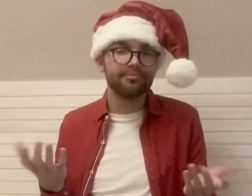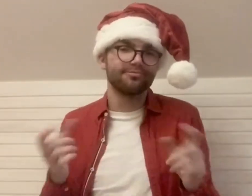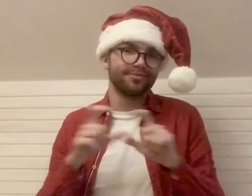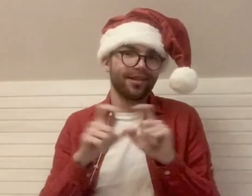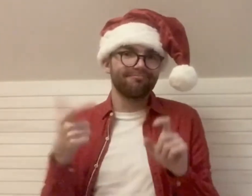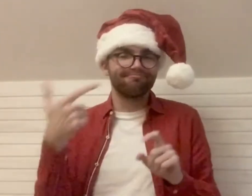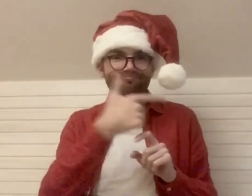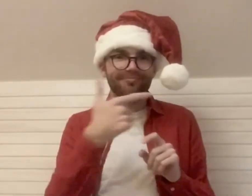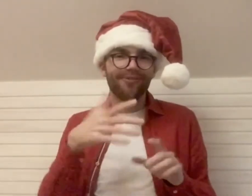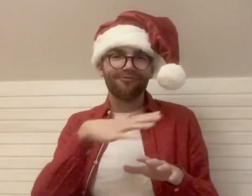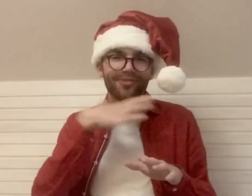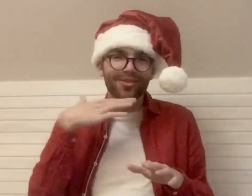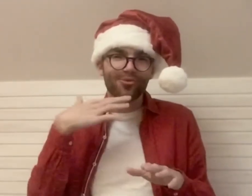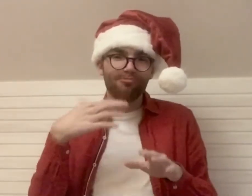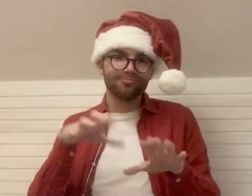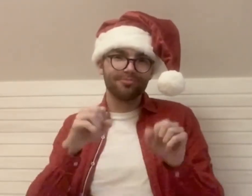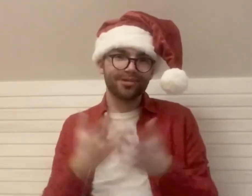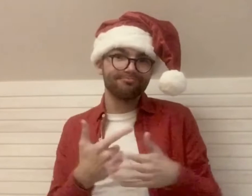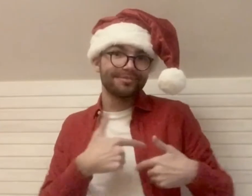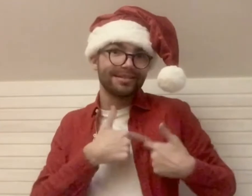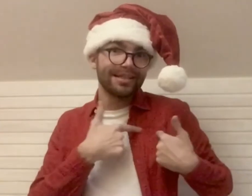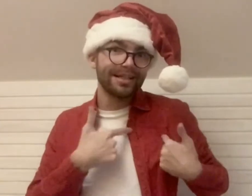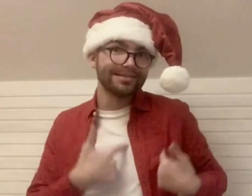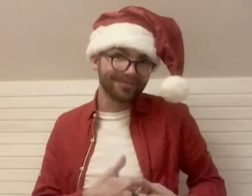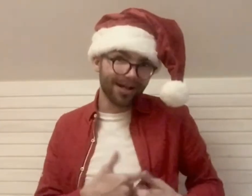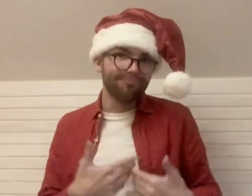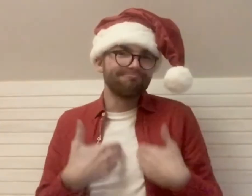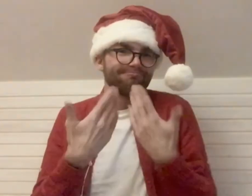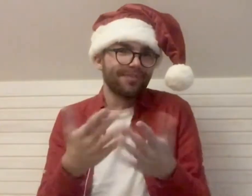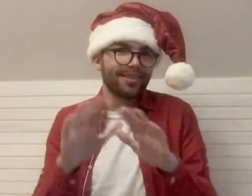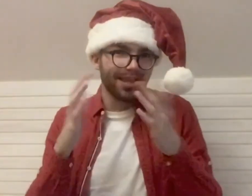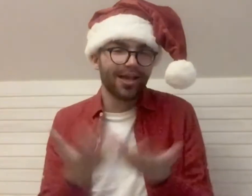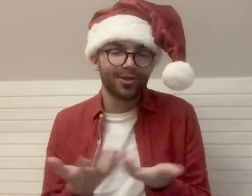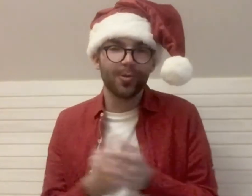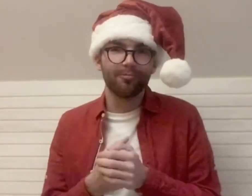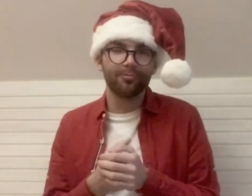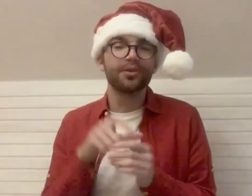Zato ker vesta, da je bilo to iz ljubezni.